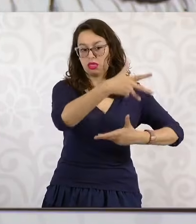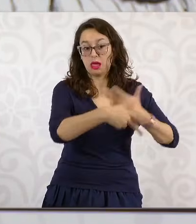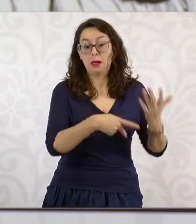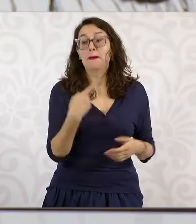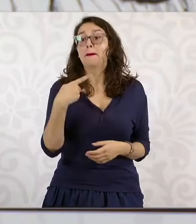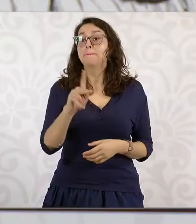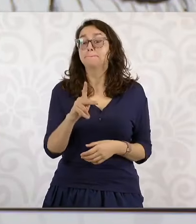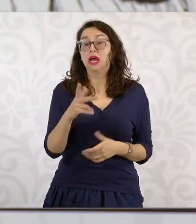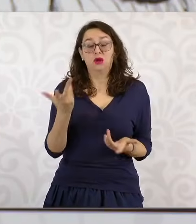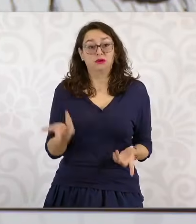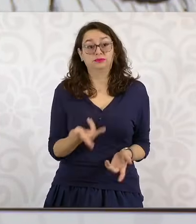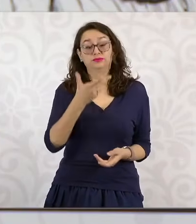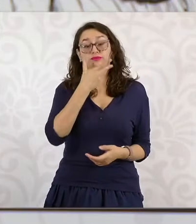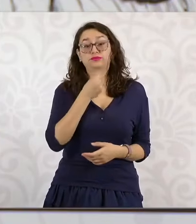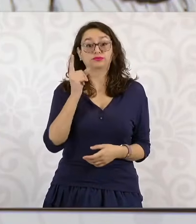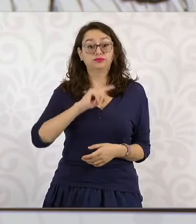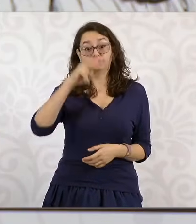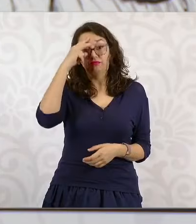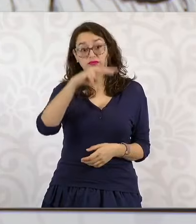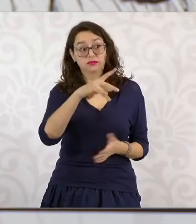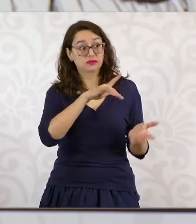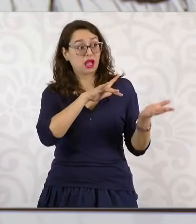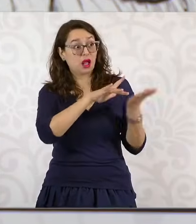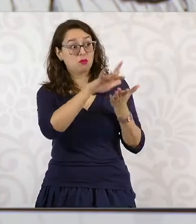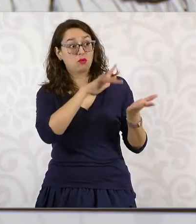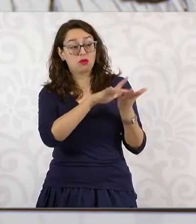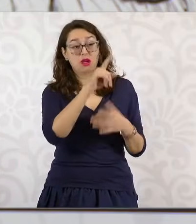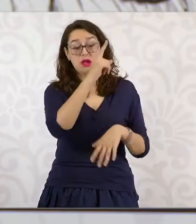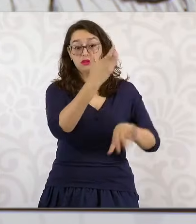como dice la señora presidenta, seguimos contribuyendo a que ese país crezca y sea lo que